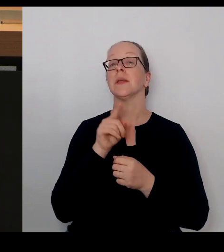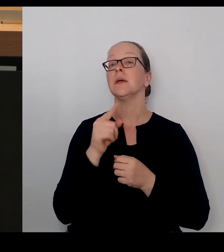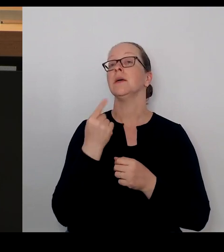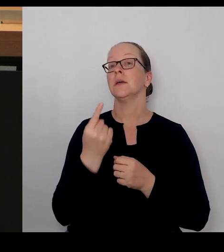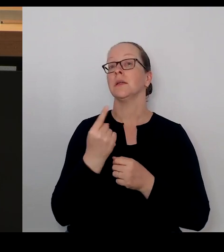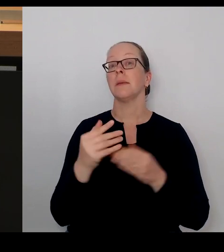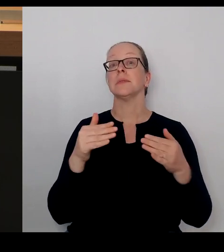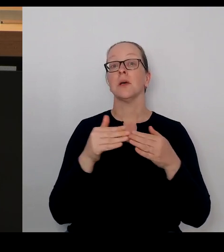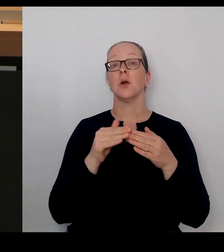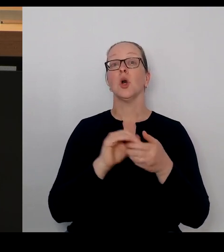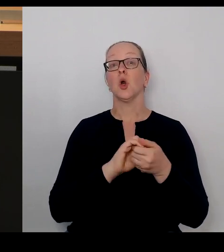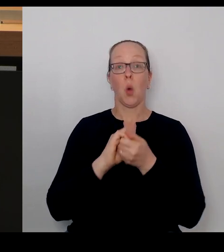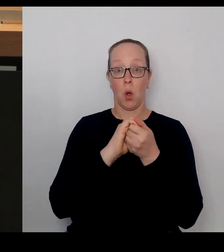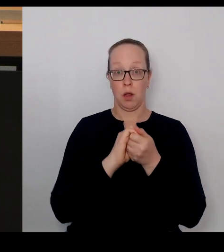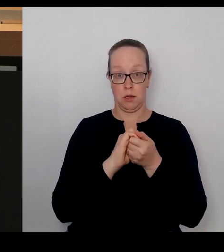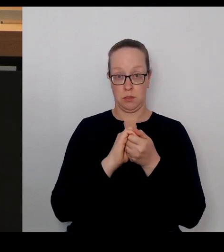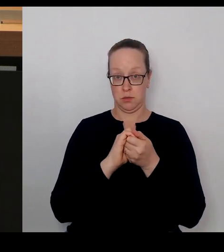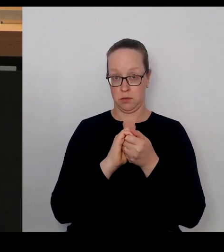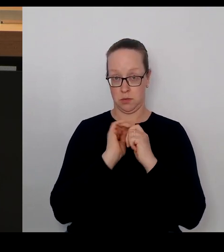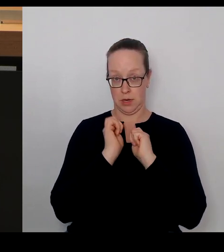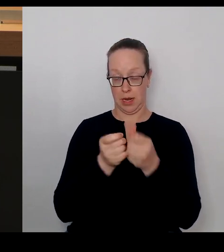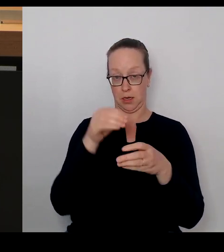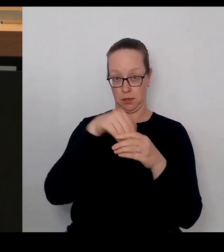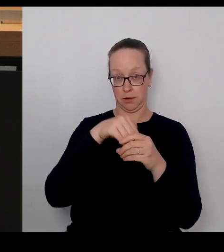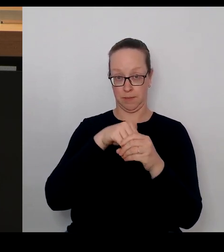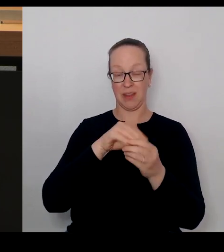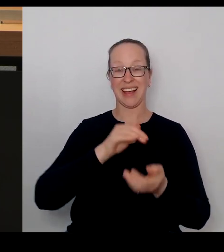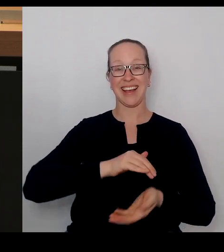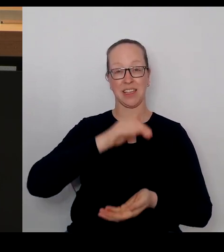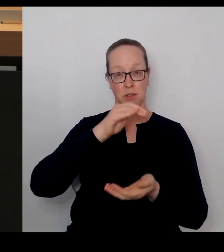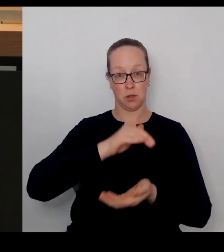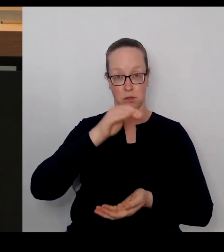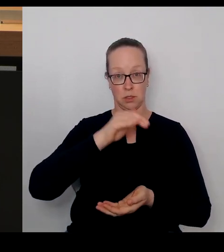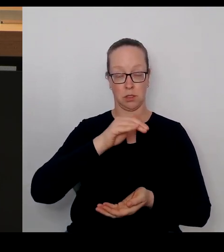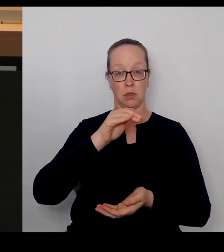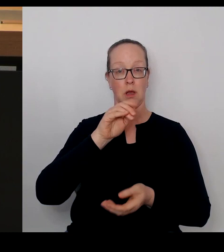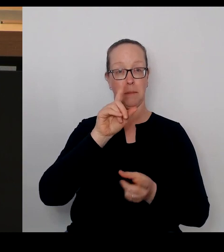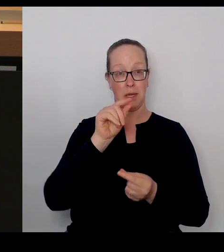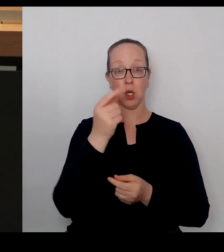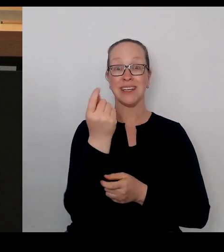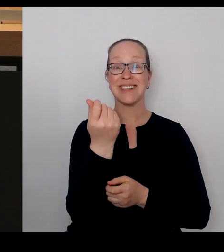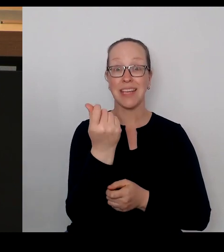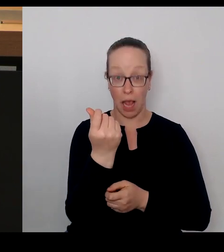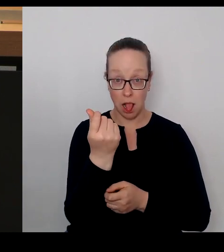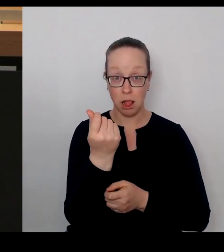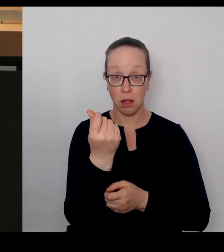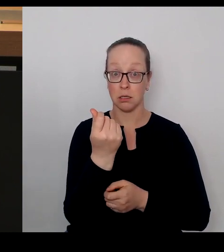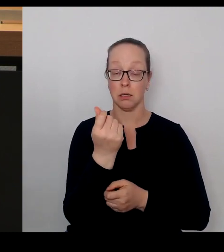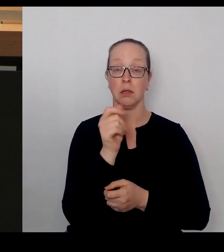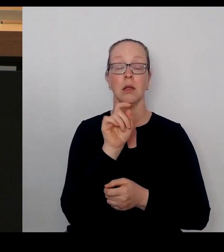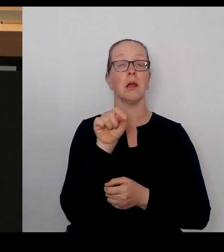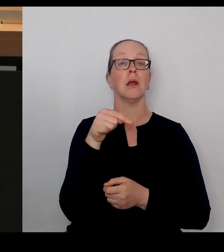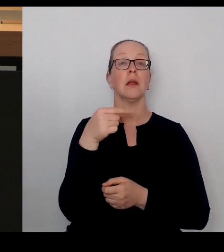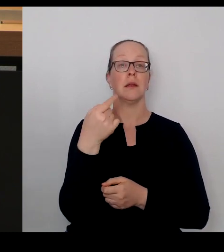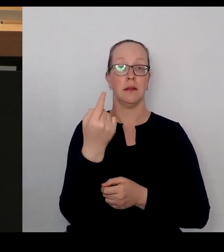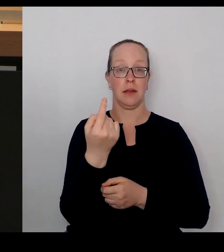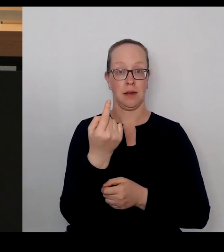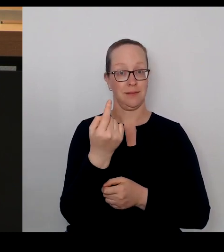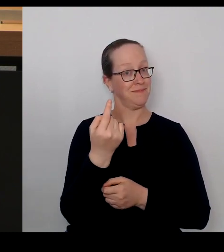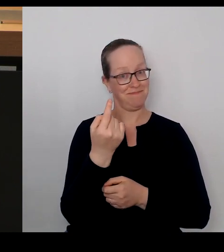versteht, dann haben wir da auf jeden Fall einen Dissens. Wenn es wirklich darum geht, den Wasserhaushalt zu schützen und